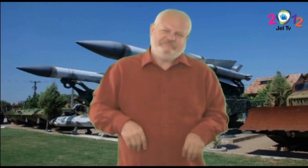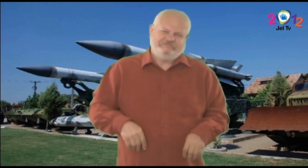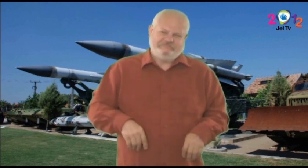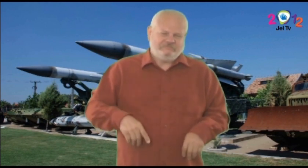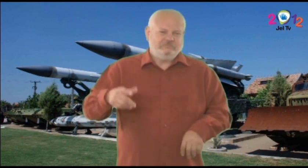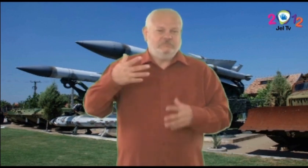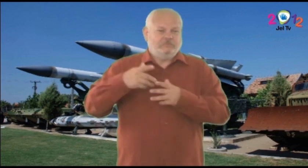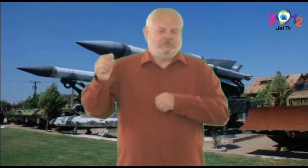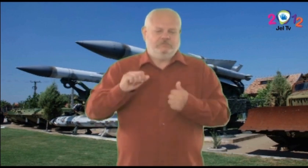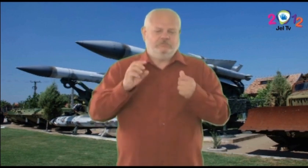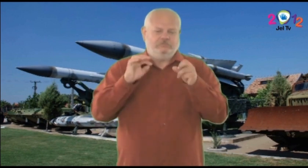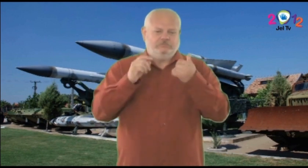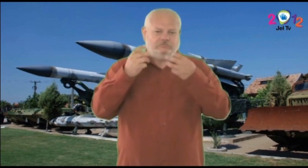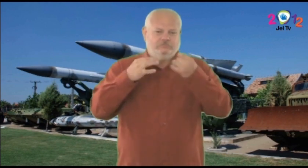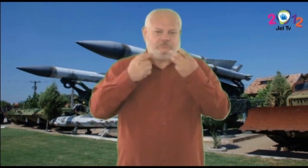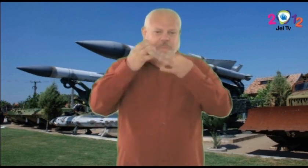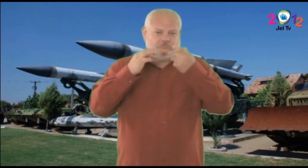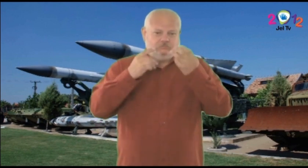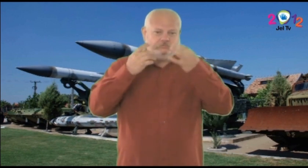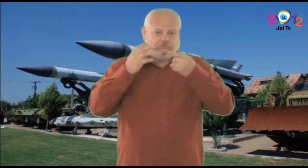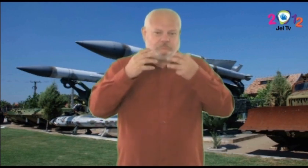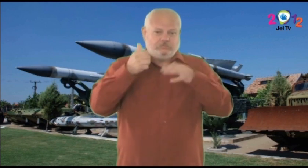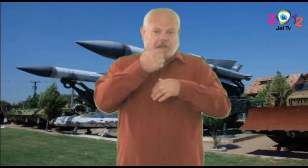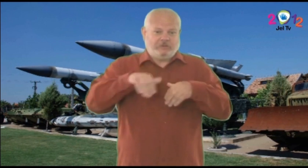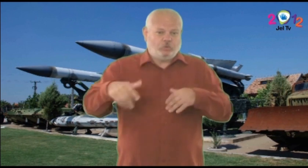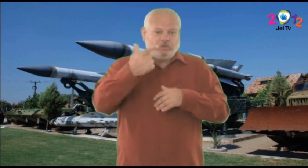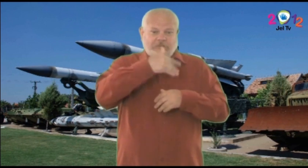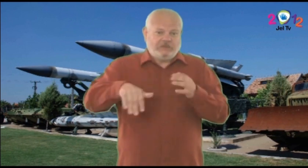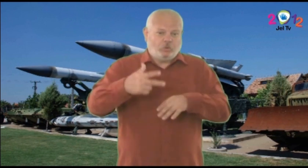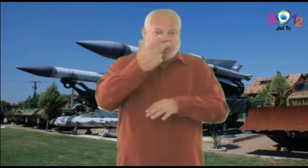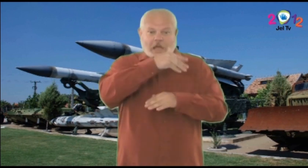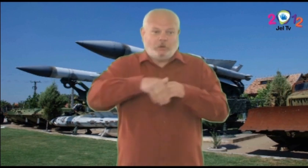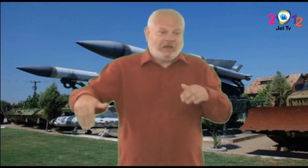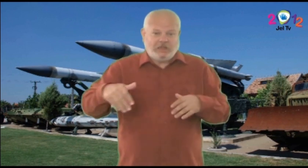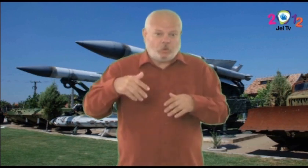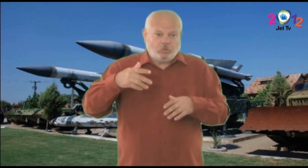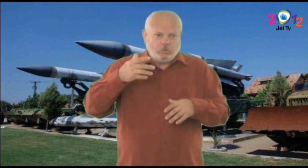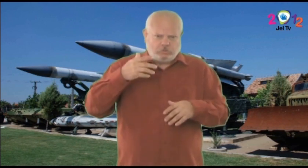Vártak, majd lesz valami. Amerikában a halottak száma nõtt…1 millió…2 millió…3 millió…